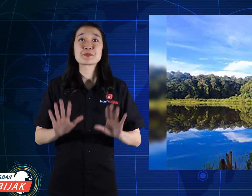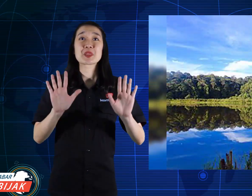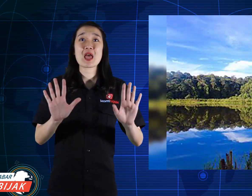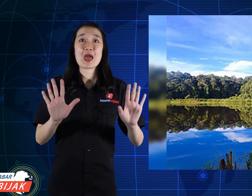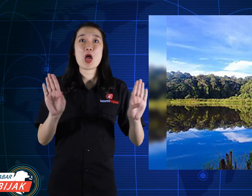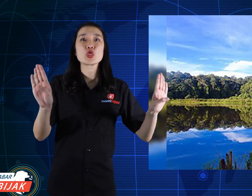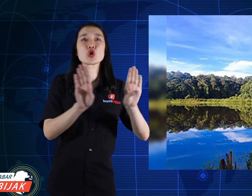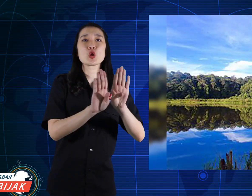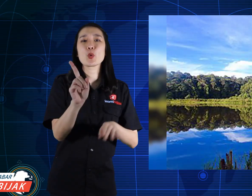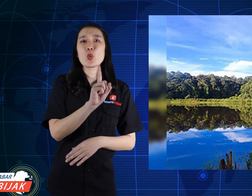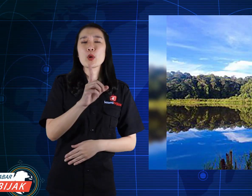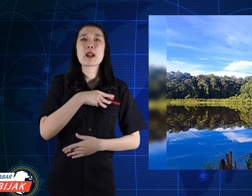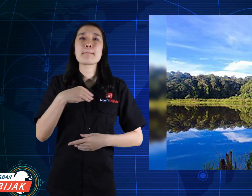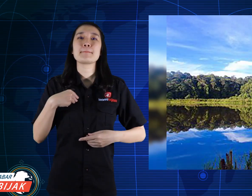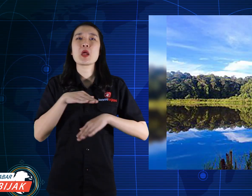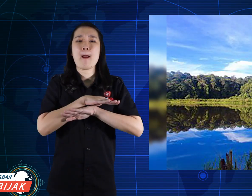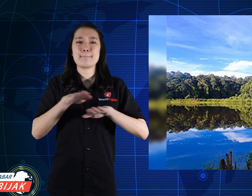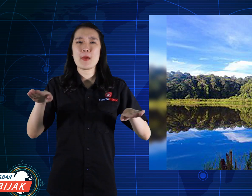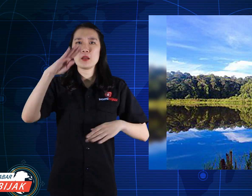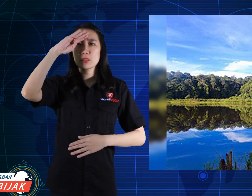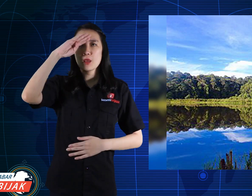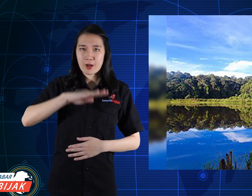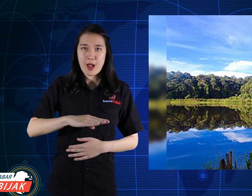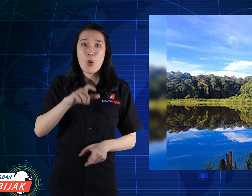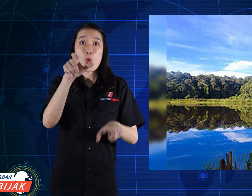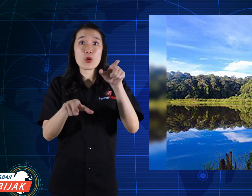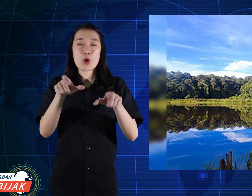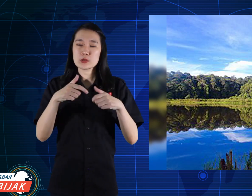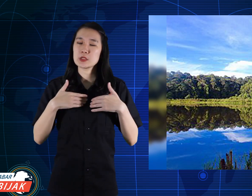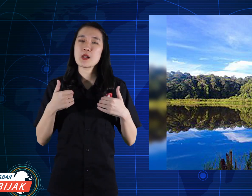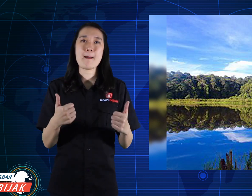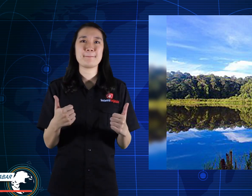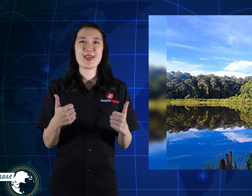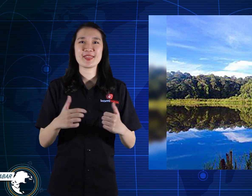Untuk sementara ini ditutup dulu demi keamanan, ketenangan, dan juga untuk keselamatan banyak orang.